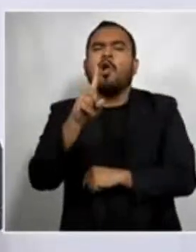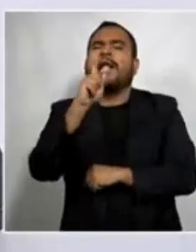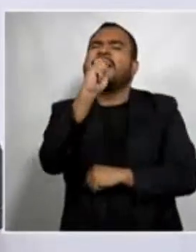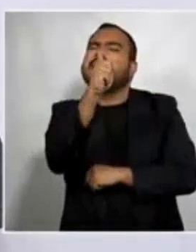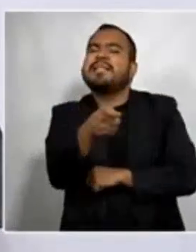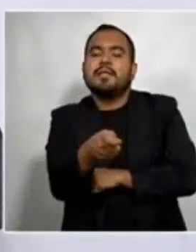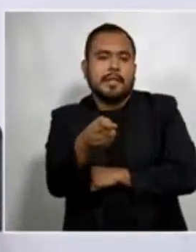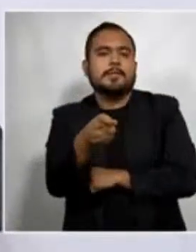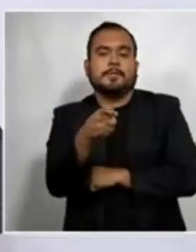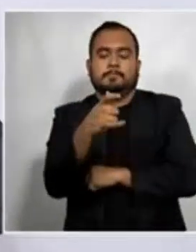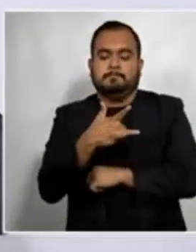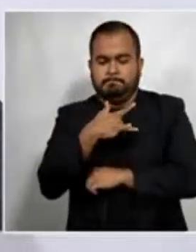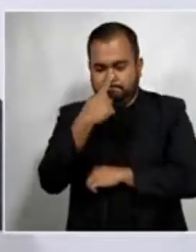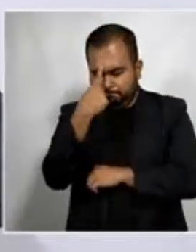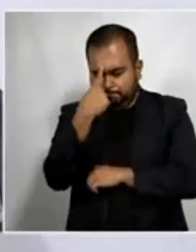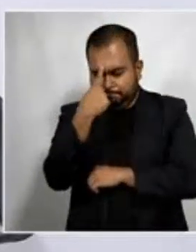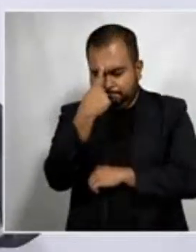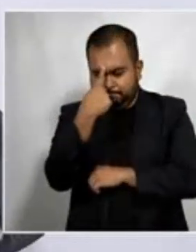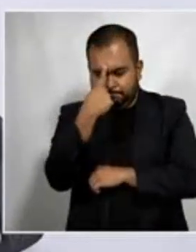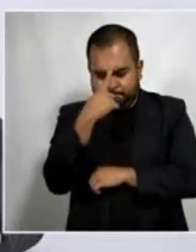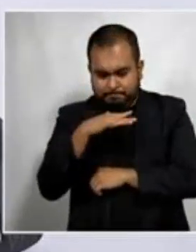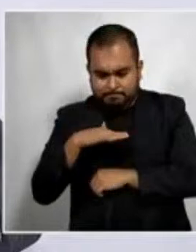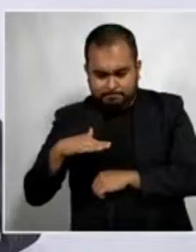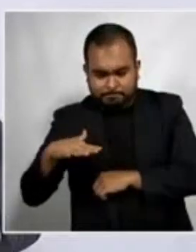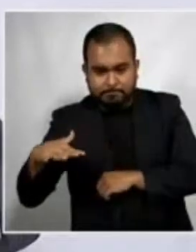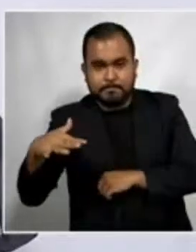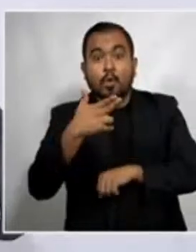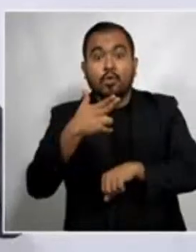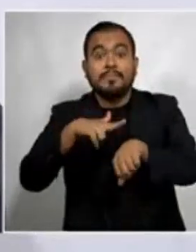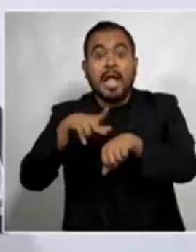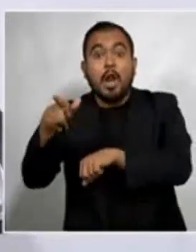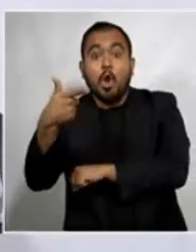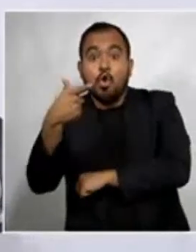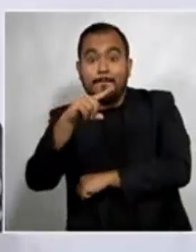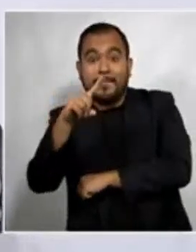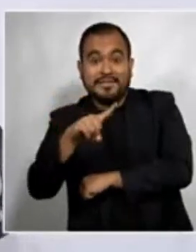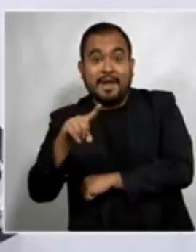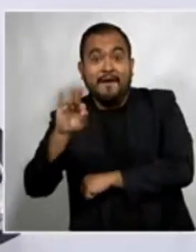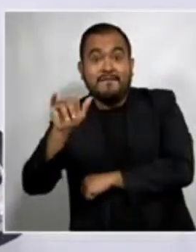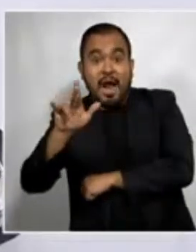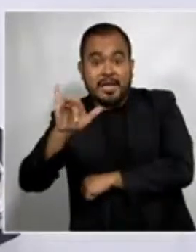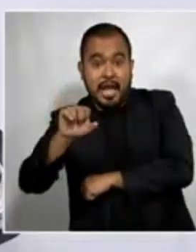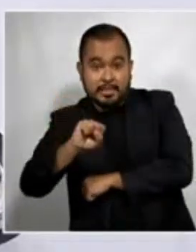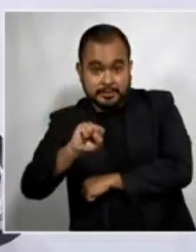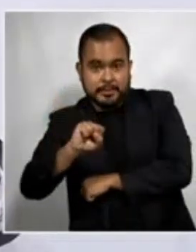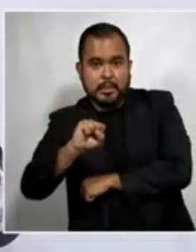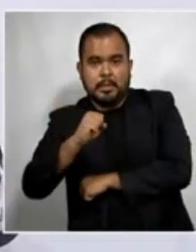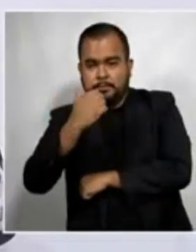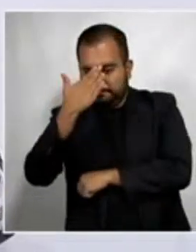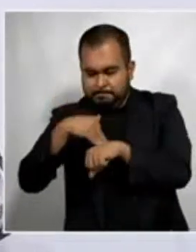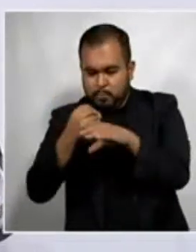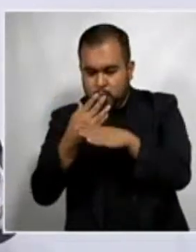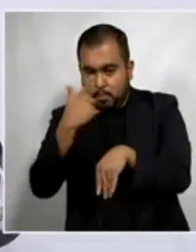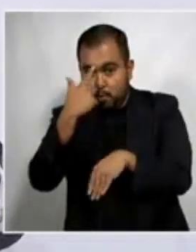quienes construyeron el hospital Valentín Gómez Farías y que proyecta hacia el futuro la misma